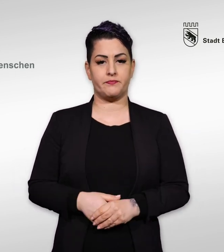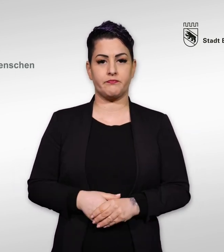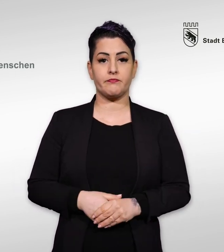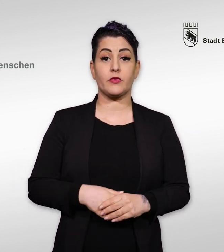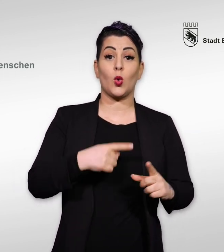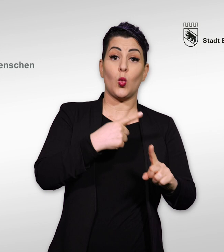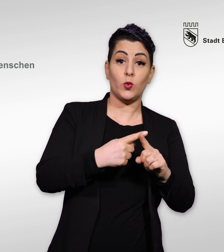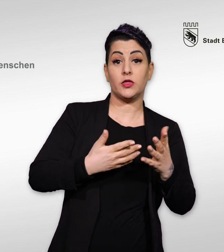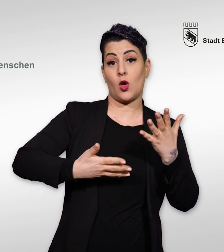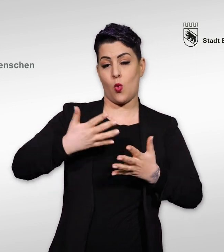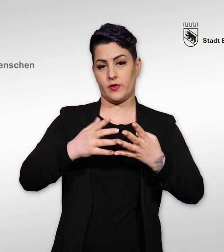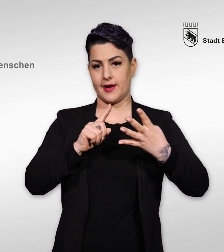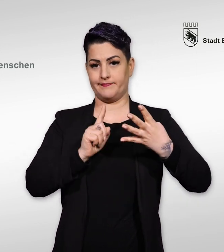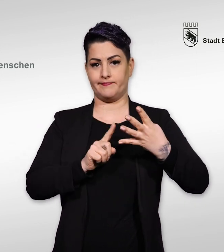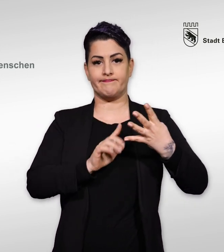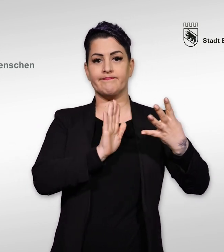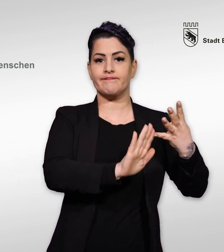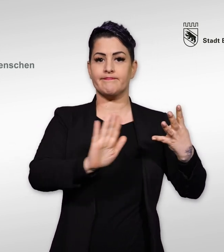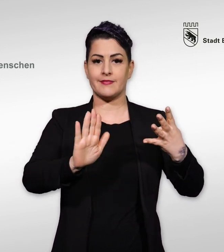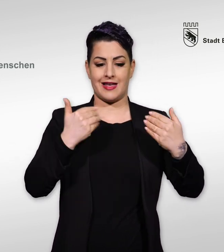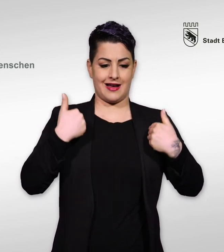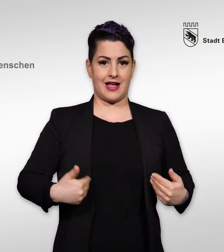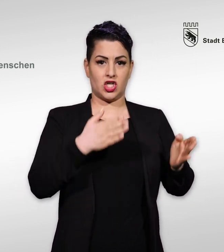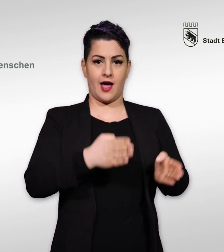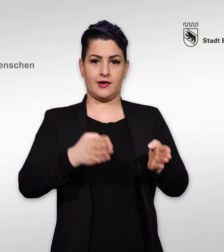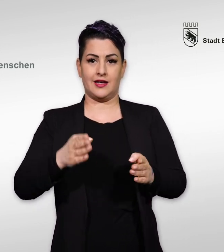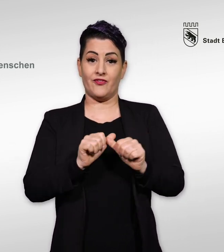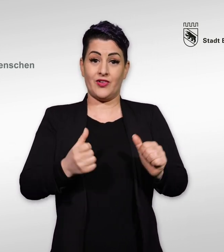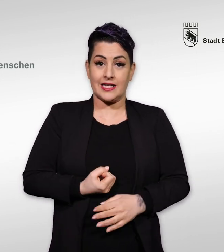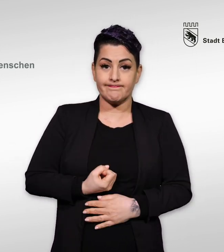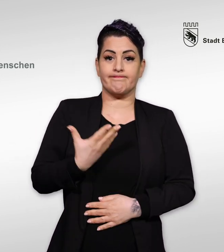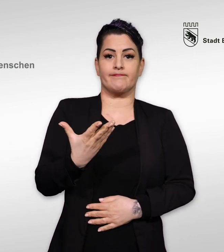und/oder der Art und Weise, wie sie ihr Geschlecht ausdrücken von